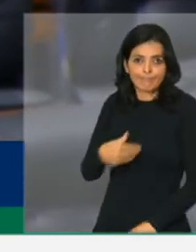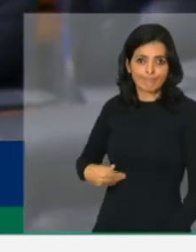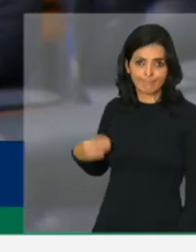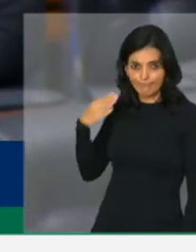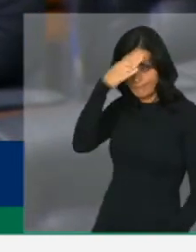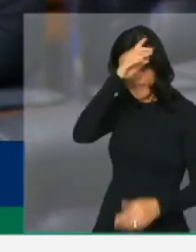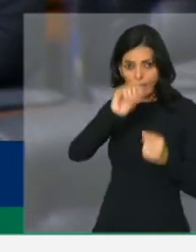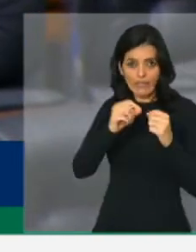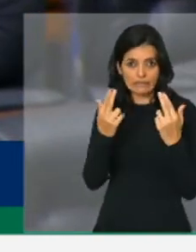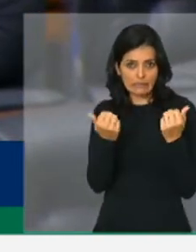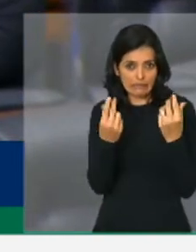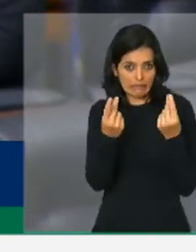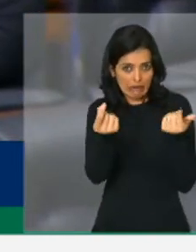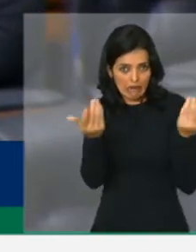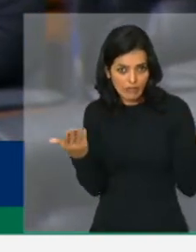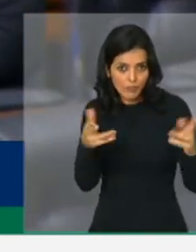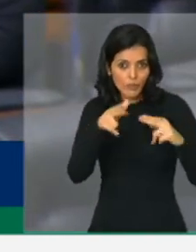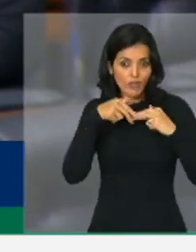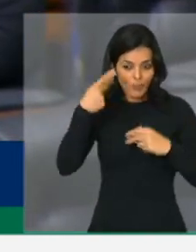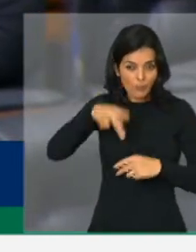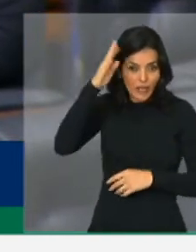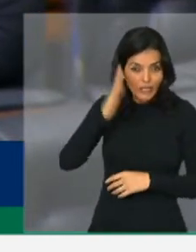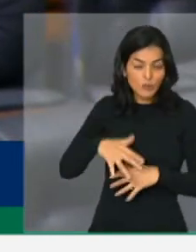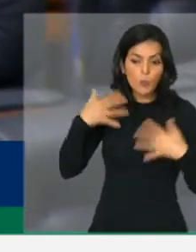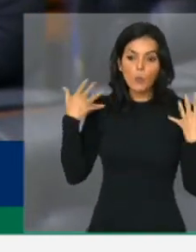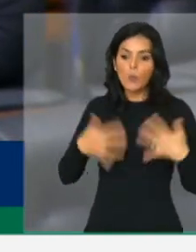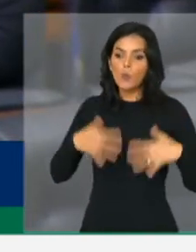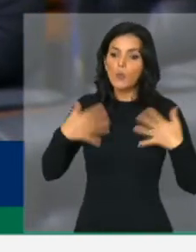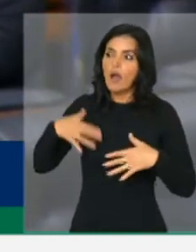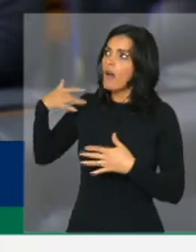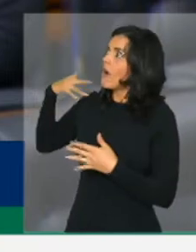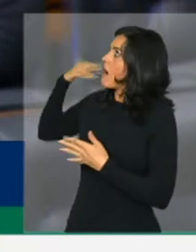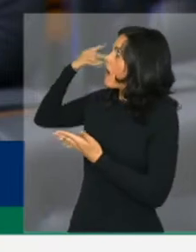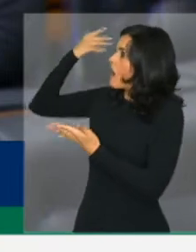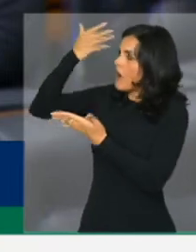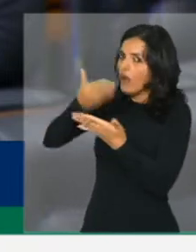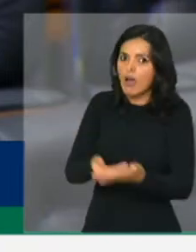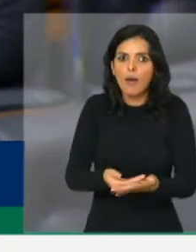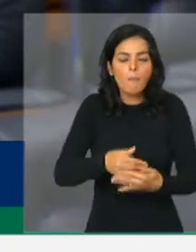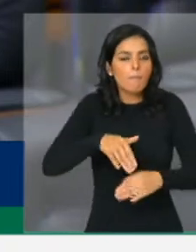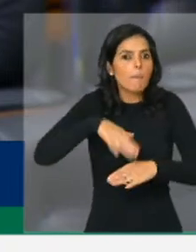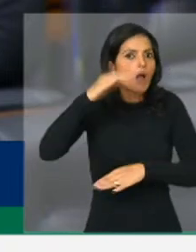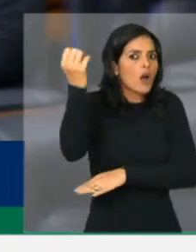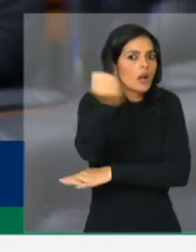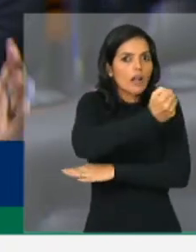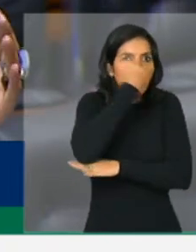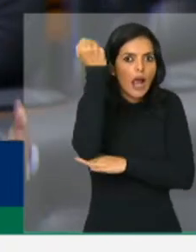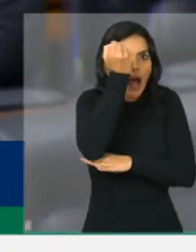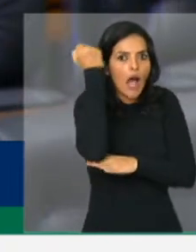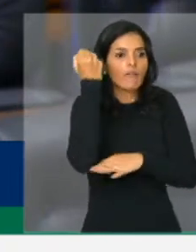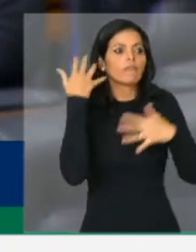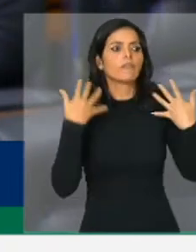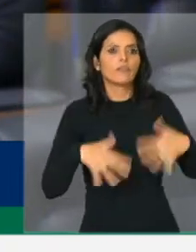ESTÁ VOTANDO AQUI. EXTINGUIR DOIS FUNDOS ESSENCIAIS PRA INCIDIR SOBRE A DESIGUALDADE REGIONAL BRASILEIRA A GENTE VAI NDING IR ESSES FUNDOS?